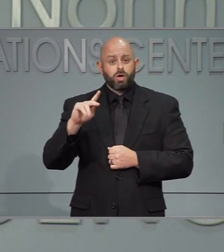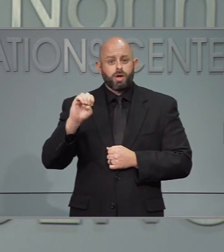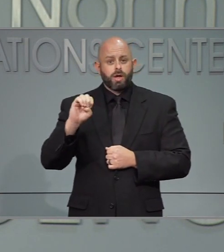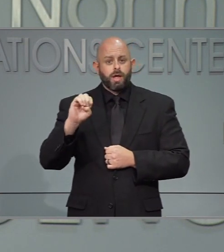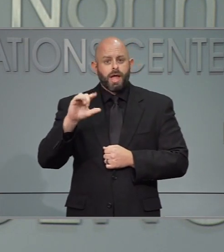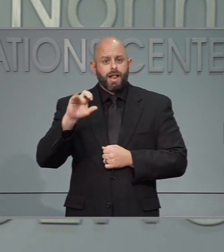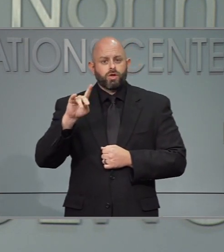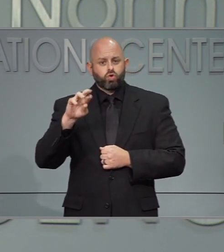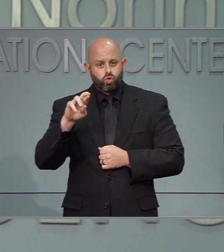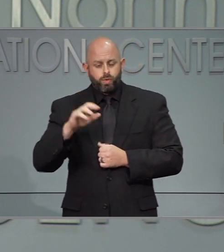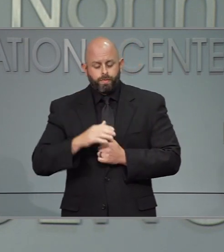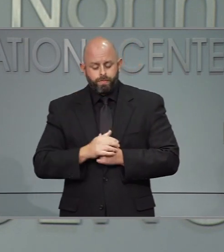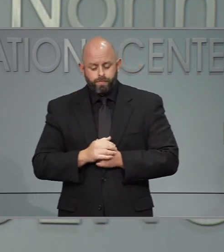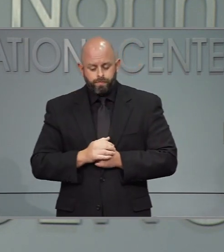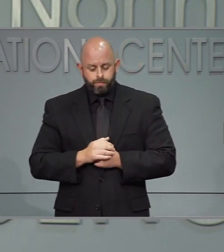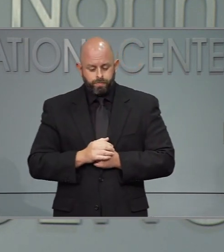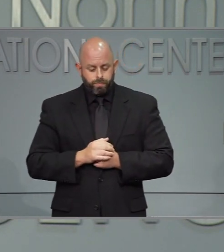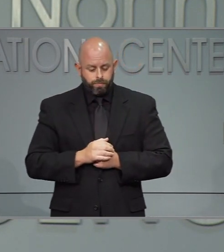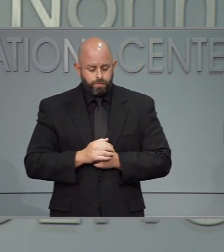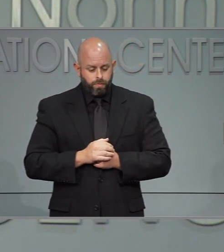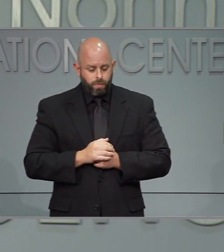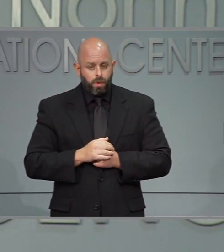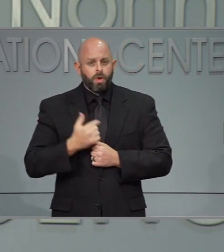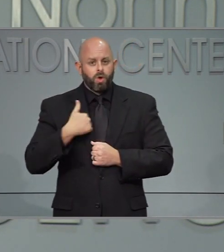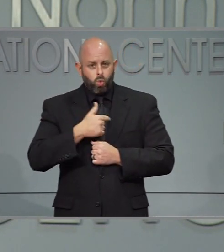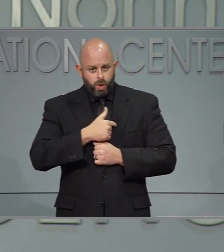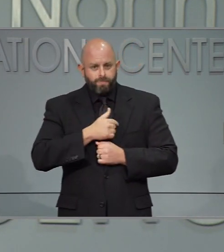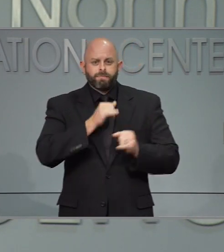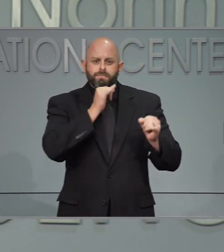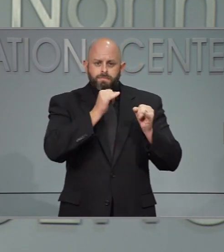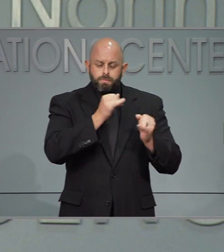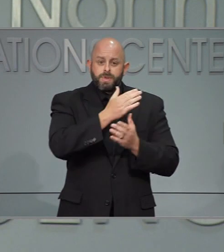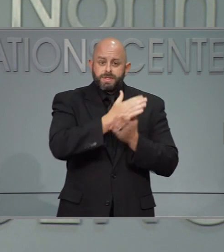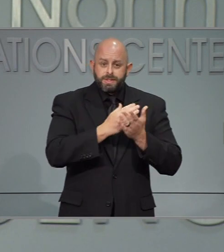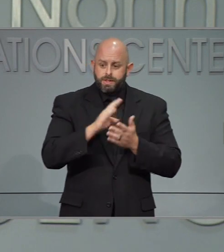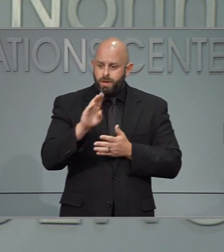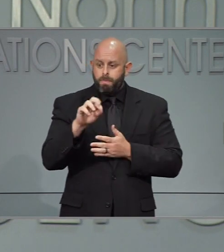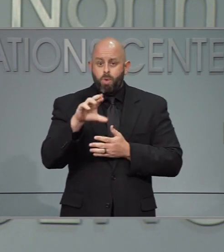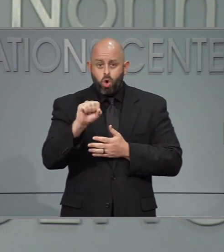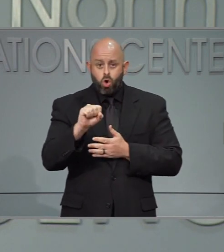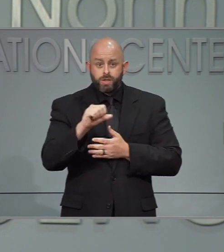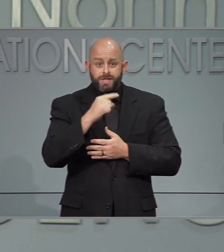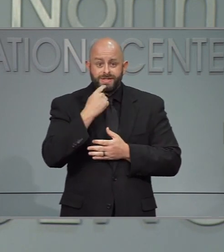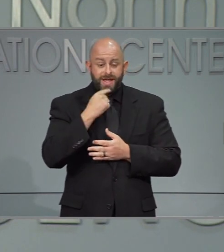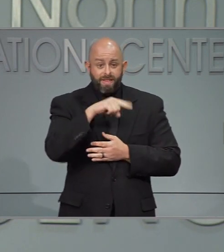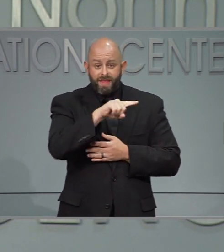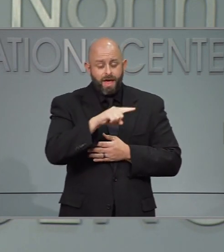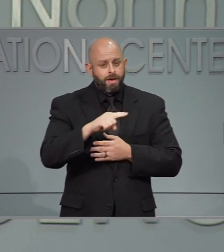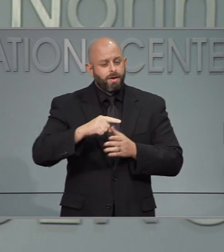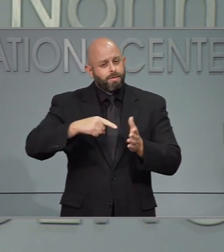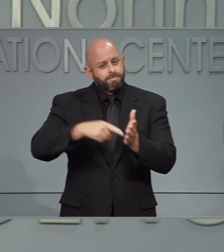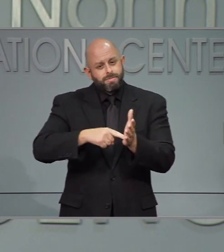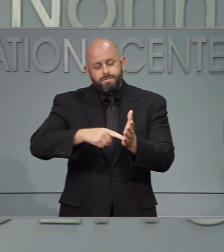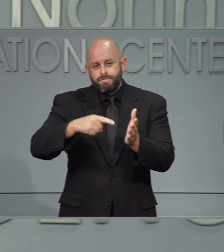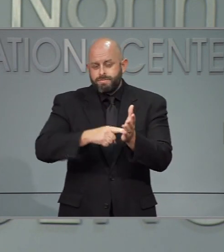Qué tal. Los bares y otros negocios.